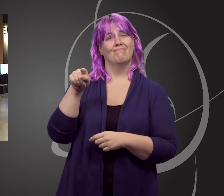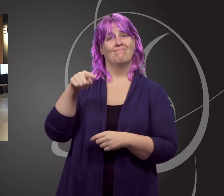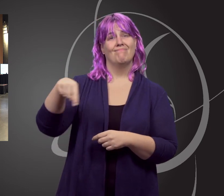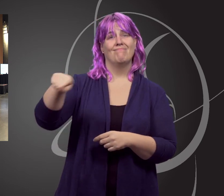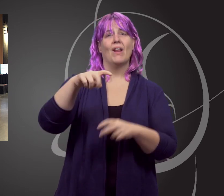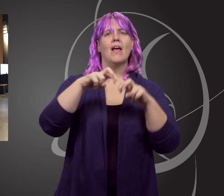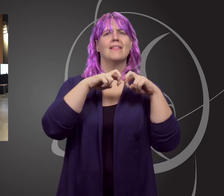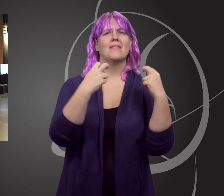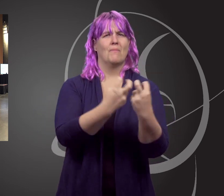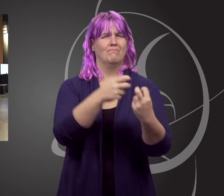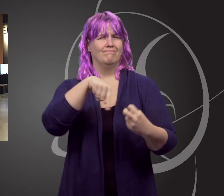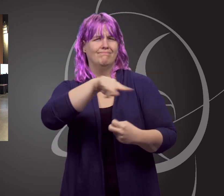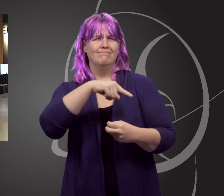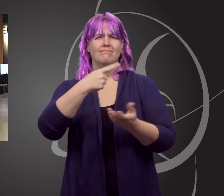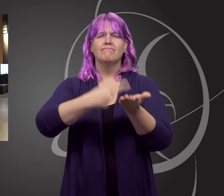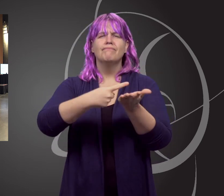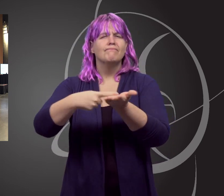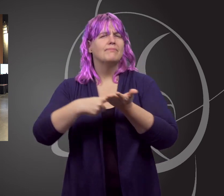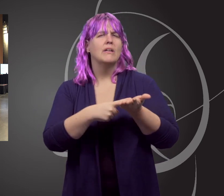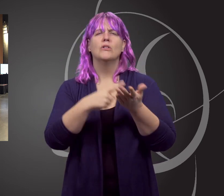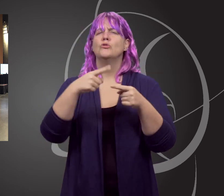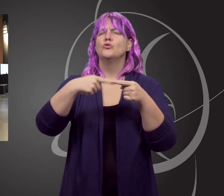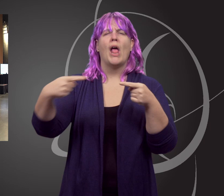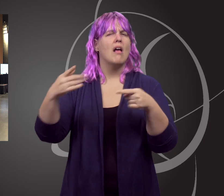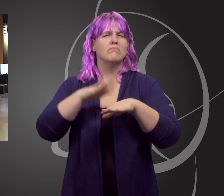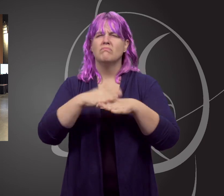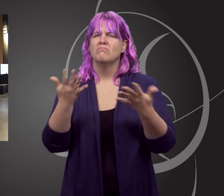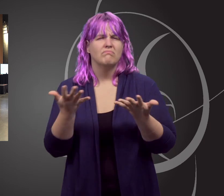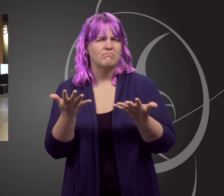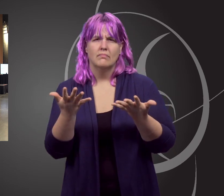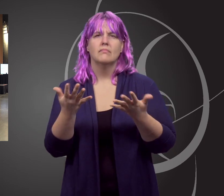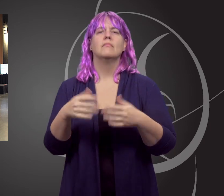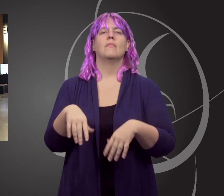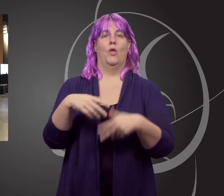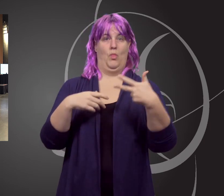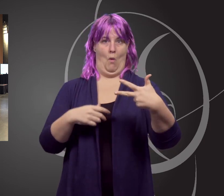Ces discussions portaient sur ces sujets :